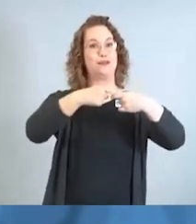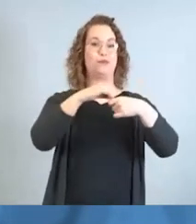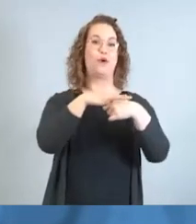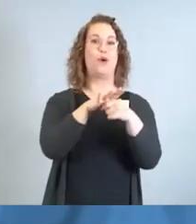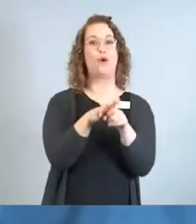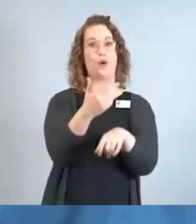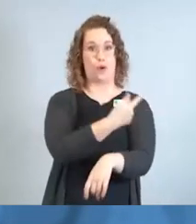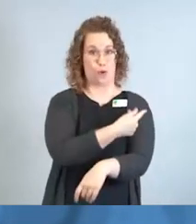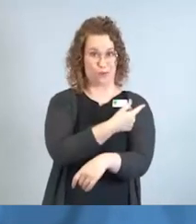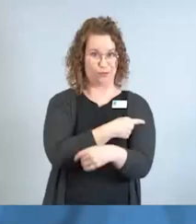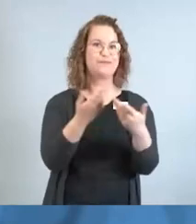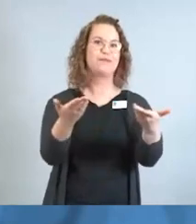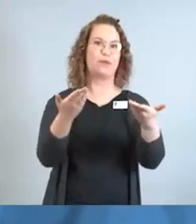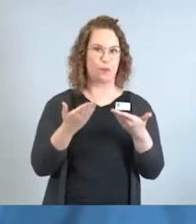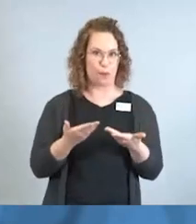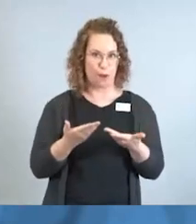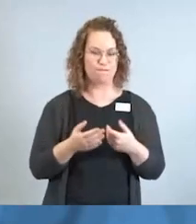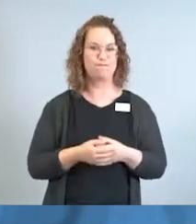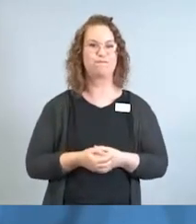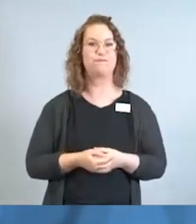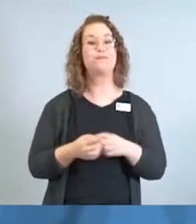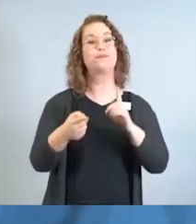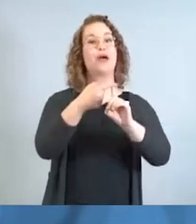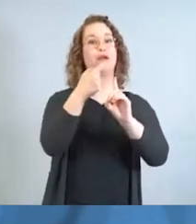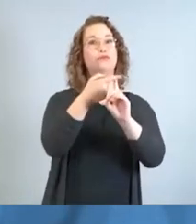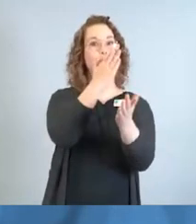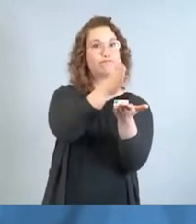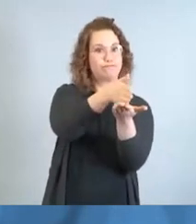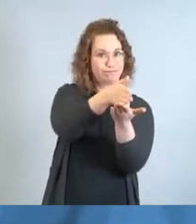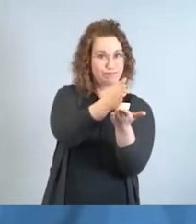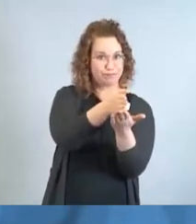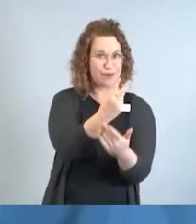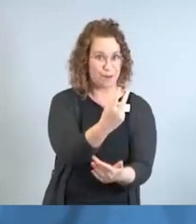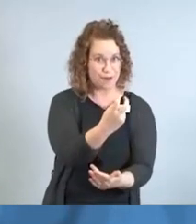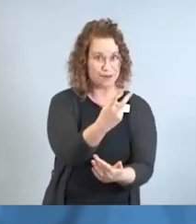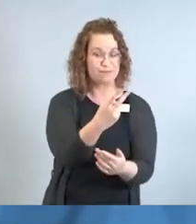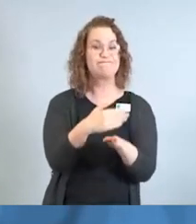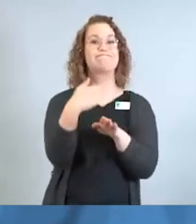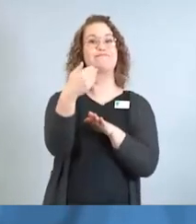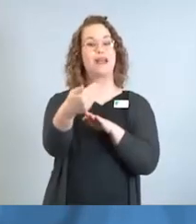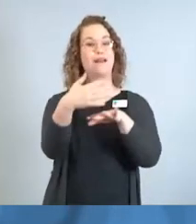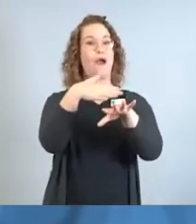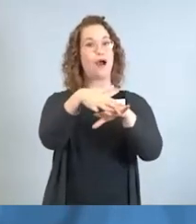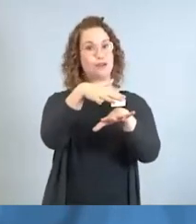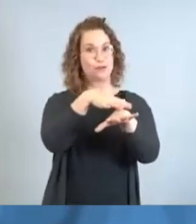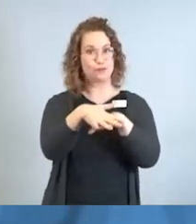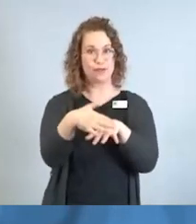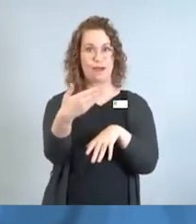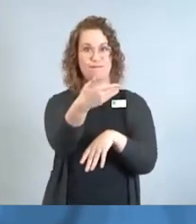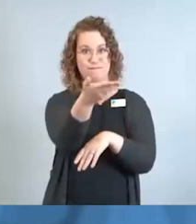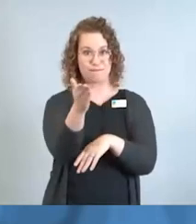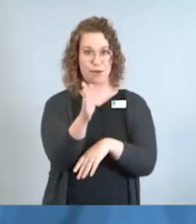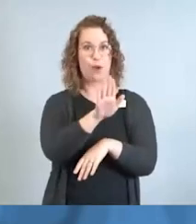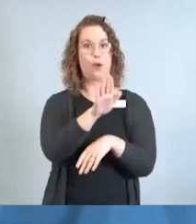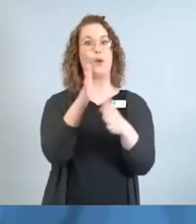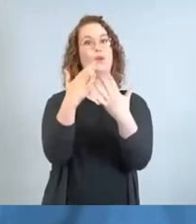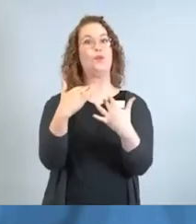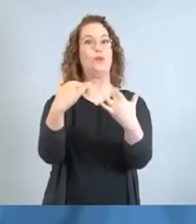Meillä on aluksi kaksi lyhyttä esitystä, joiden jälkeen asiantuntijamme vastaavat teidän katsojien ennalta lähettämiin kysymyksiin.